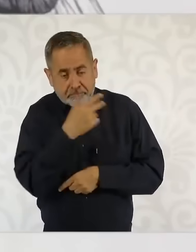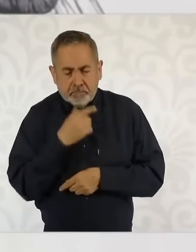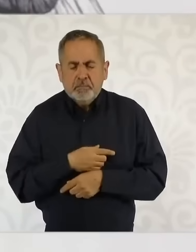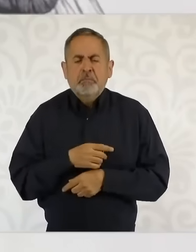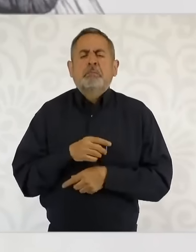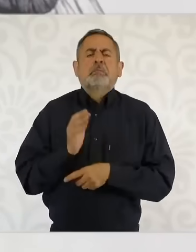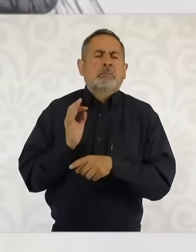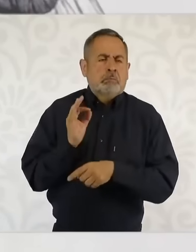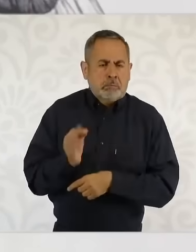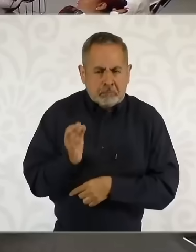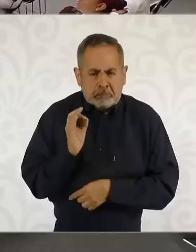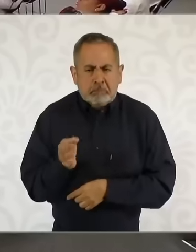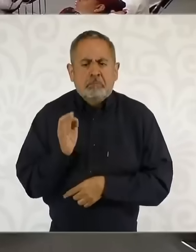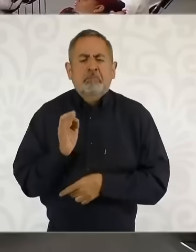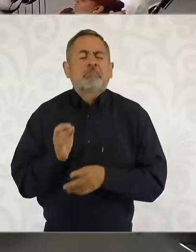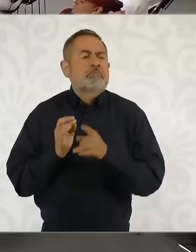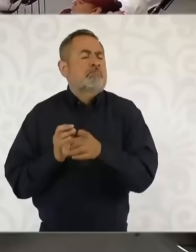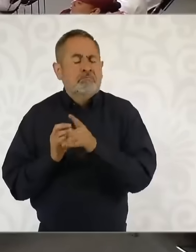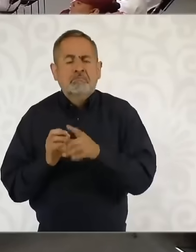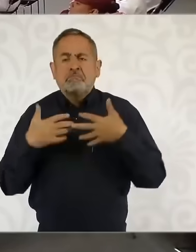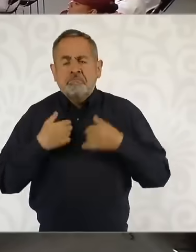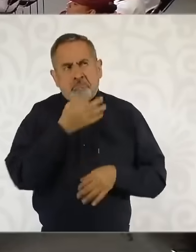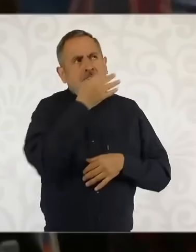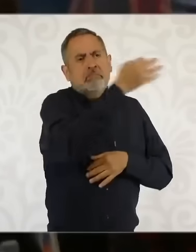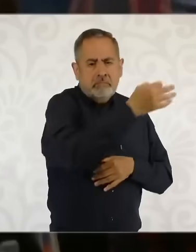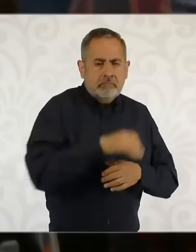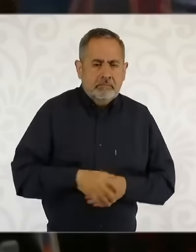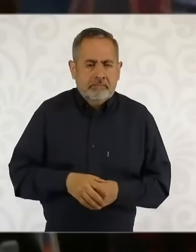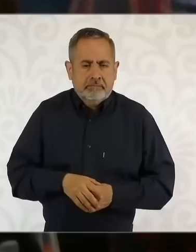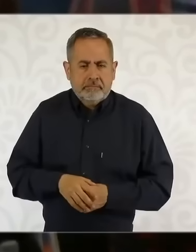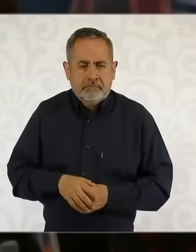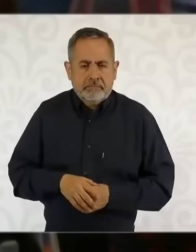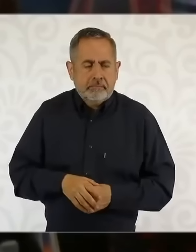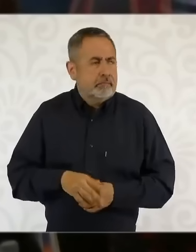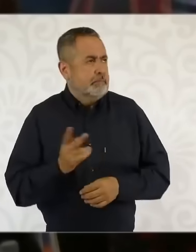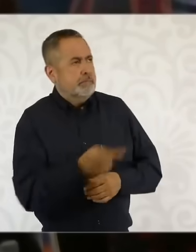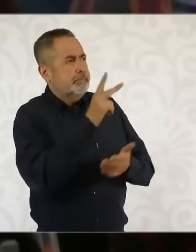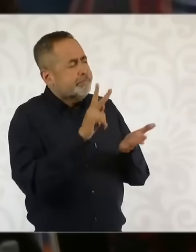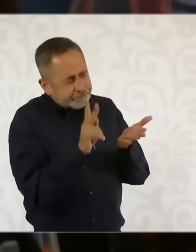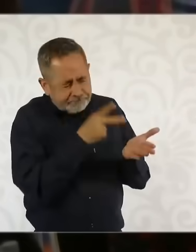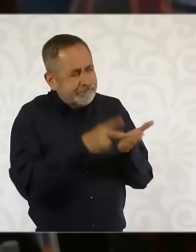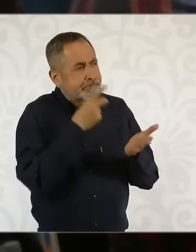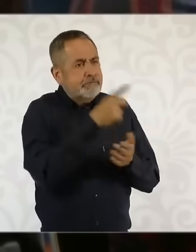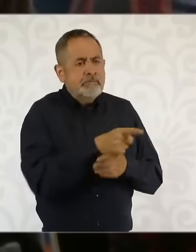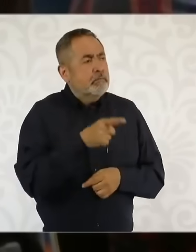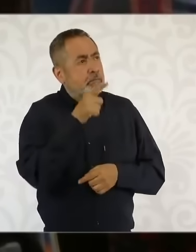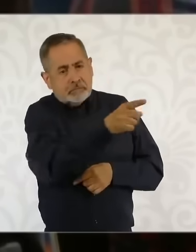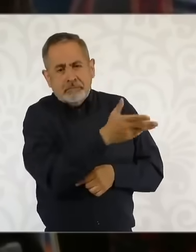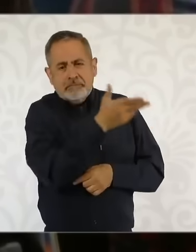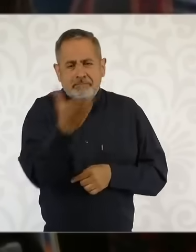Rubio a México eh presidenta eh insistirle ahondar un poco sobre si él le solicitó algo en particular